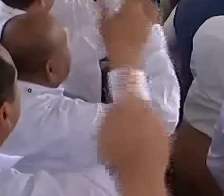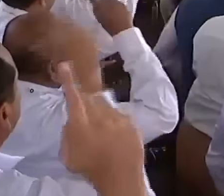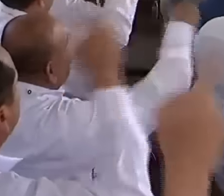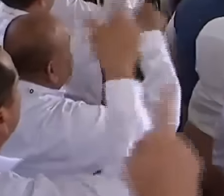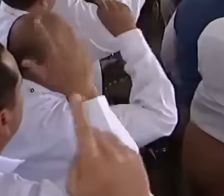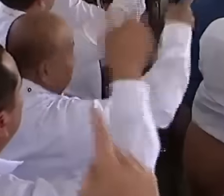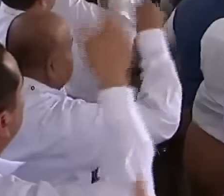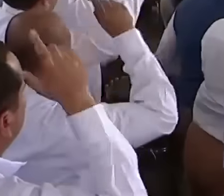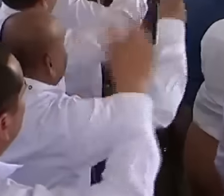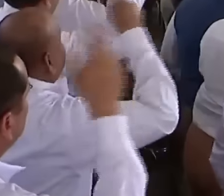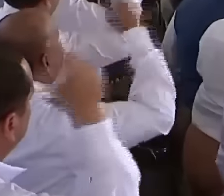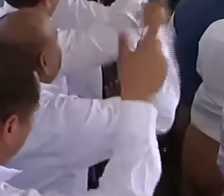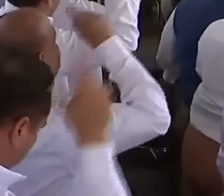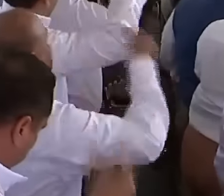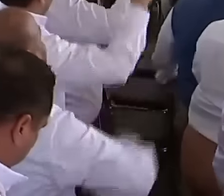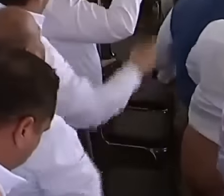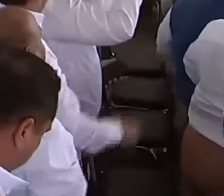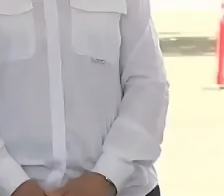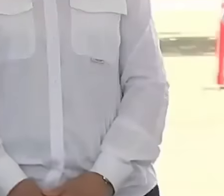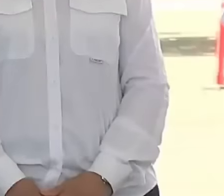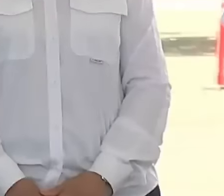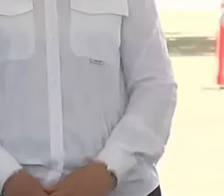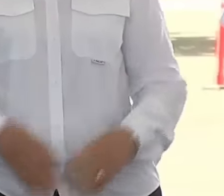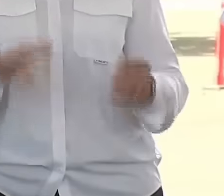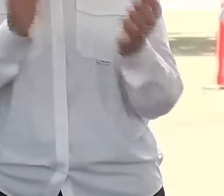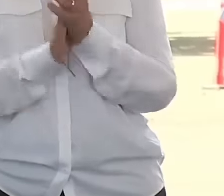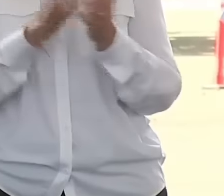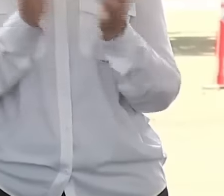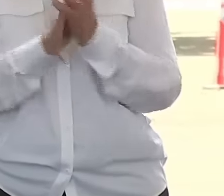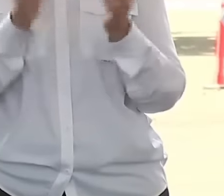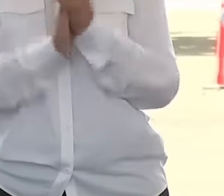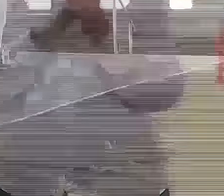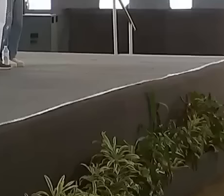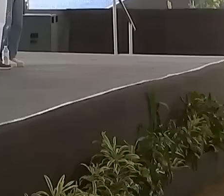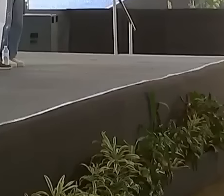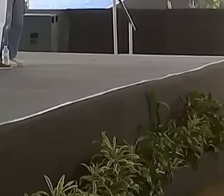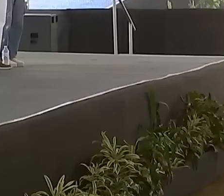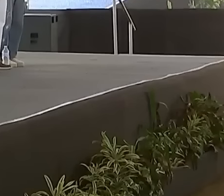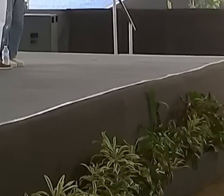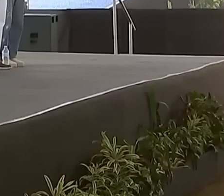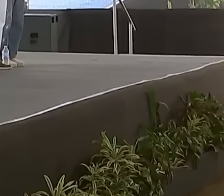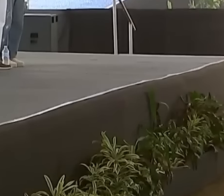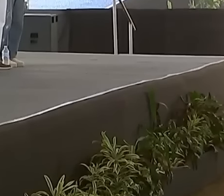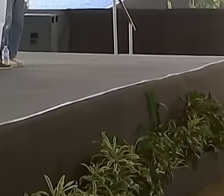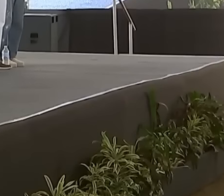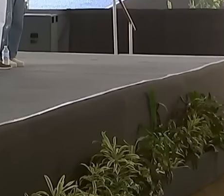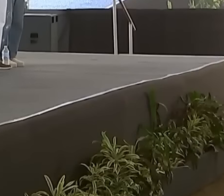Presidencia. Preside este evento 88 aniversario de la expropiación petrolera